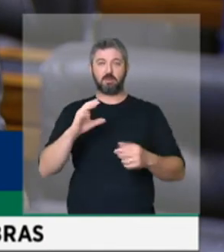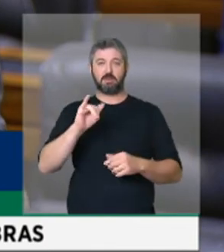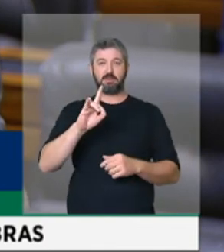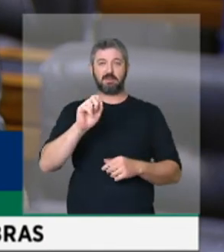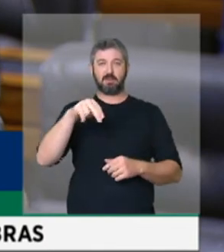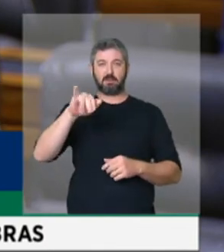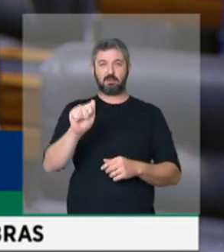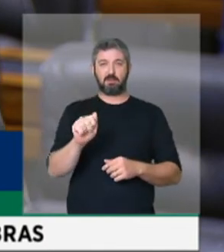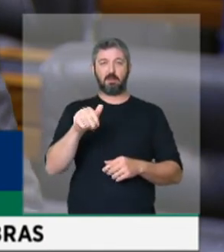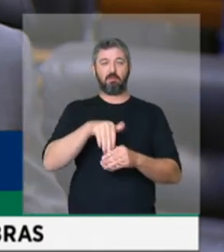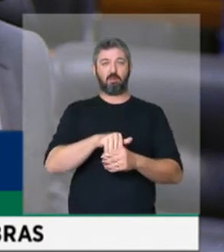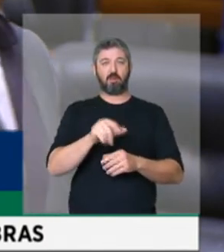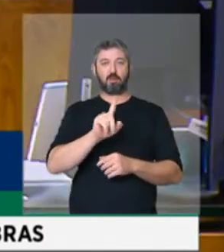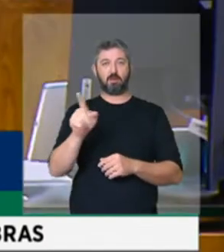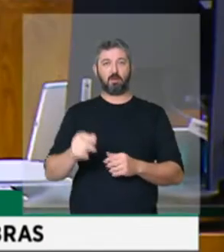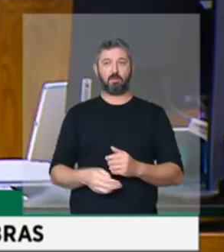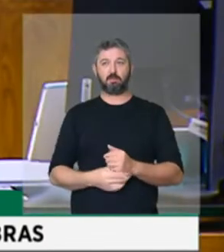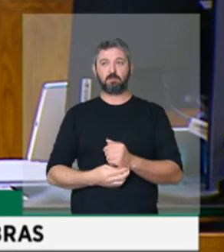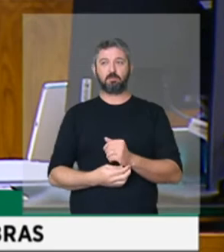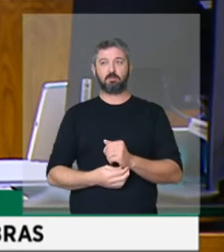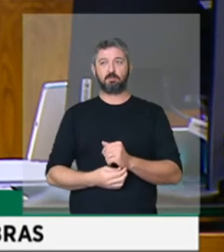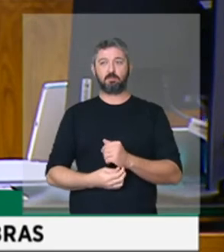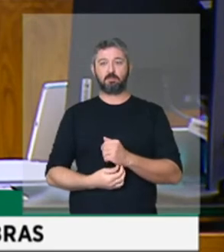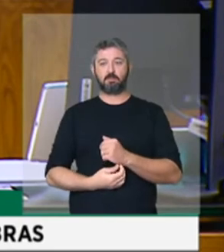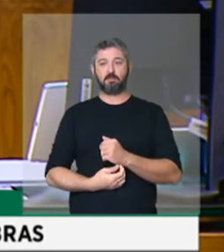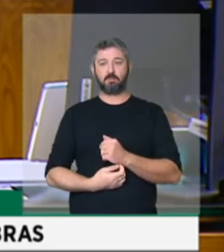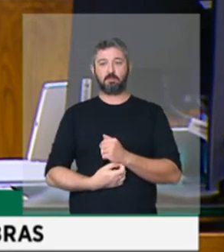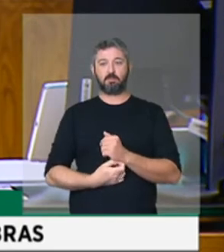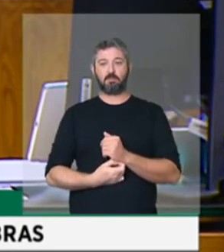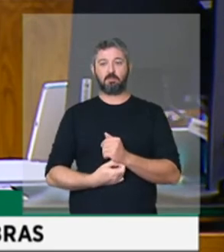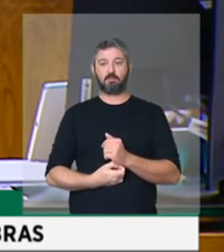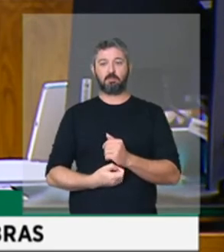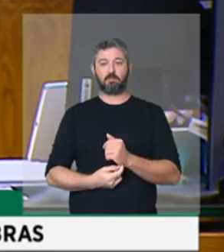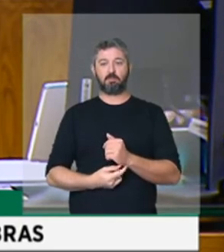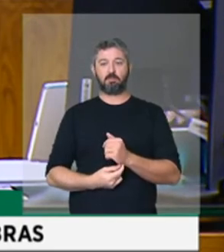PESSOA QUE MAIS PRECISA NUMA EVENTUAL CONTA DE LUZ FAZENDO COM QUE ELA POSSA, COM O PASSAR DO TEMPO, ESTAR MAIS